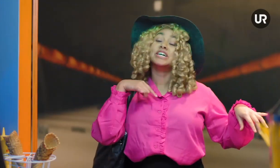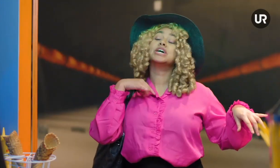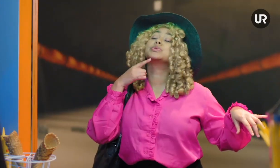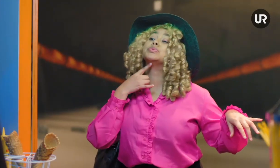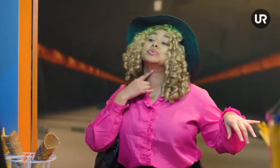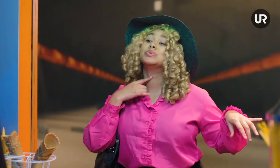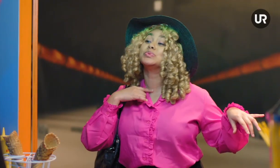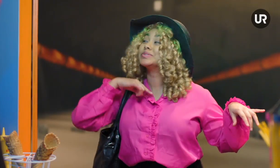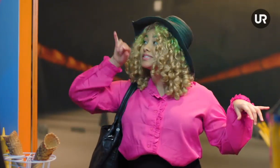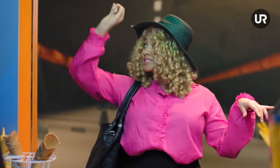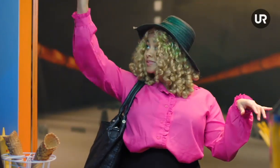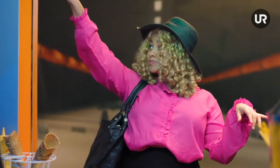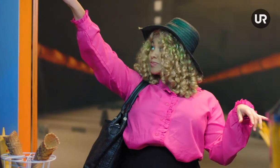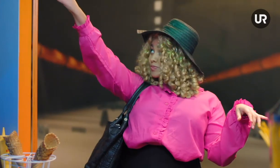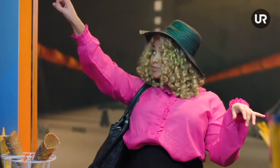Jag är sugen på...